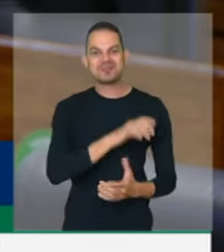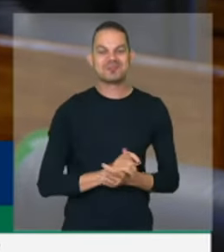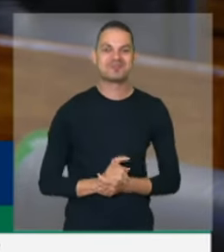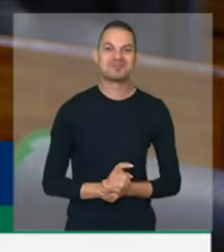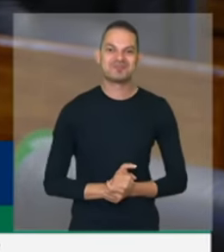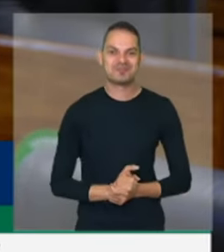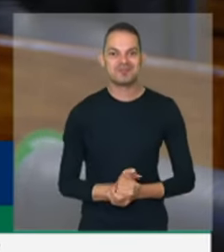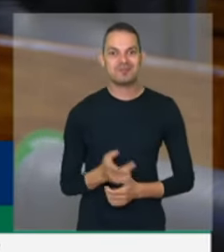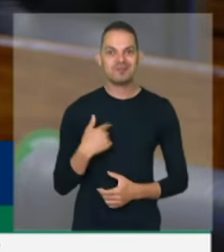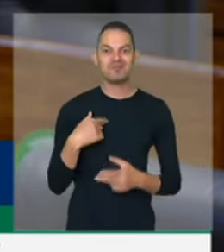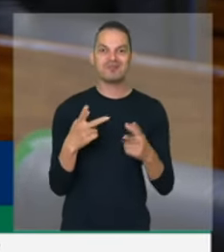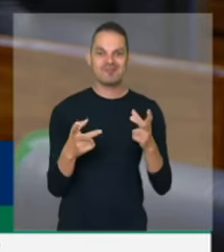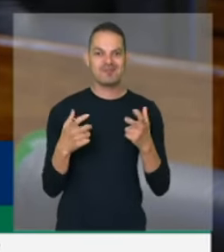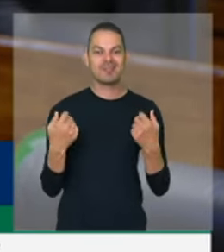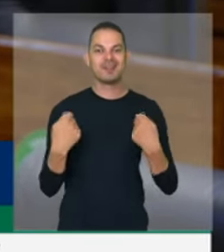RIO.... QUE É URGENTE... A DELIBERAÇÃO A RESPEITO DESSE